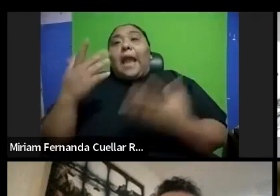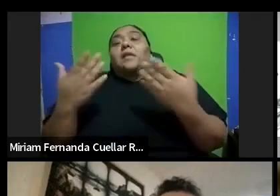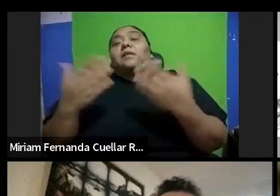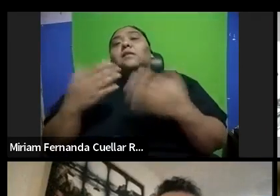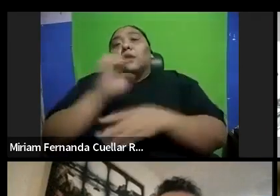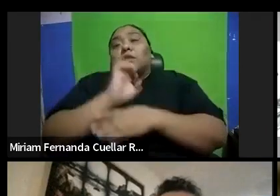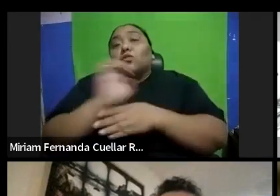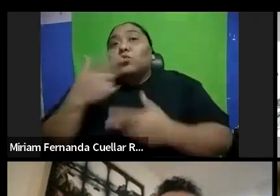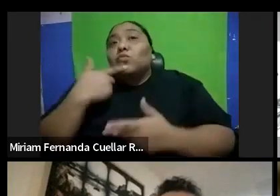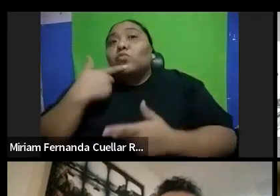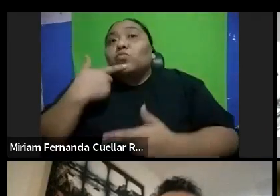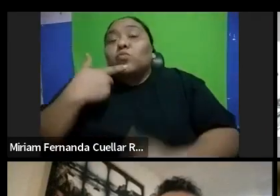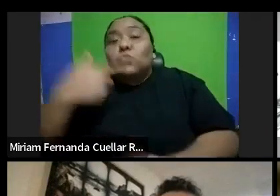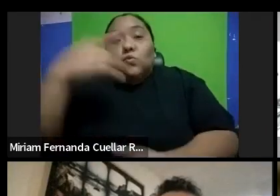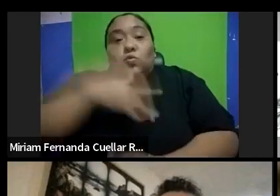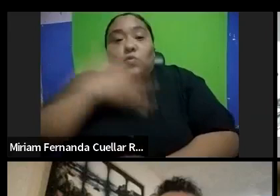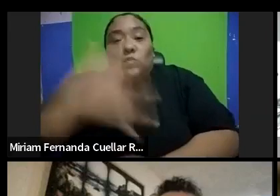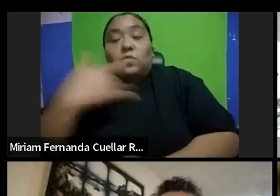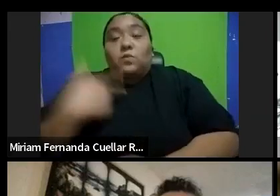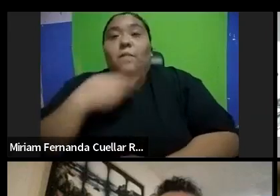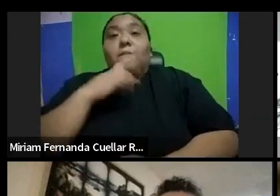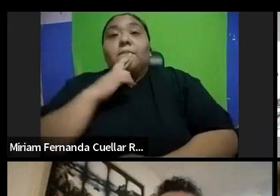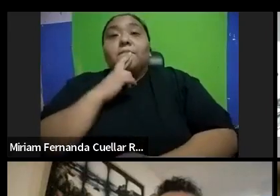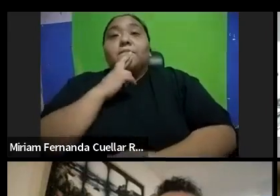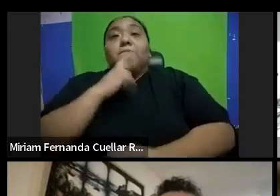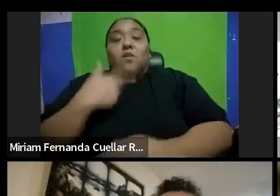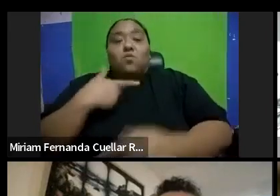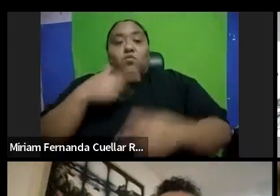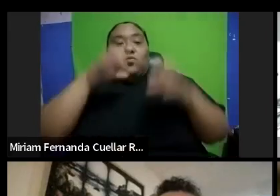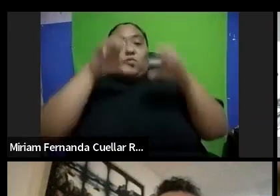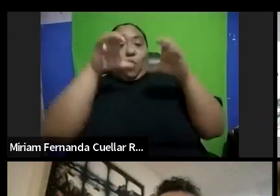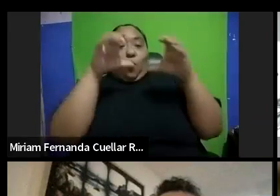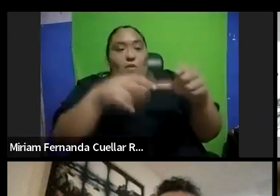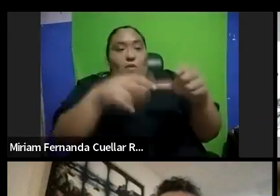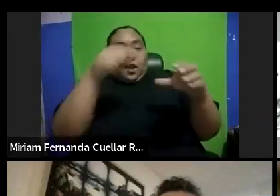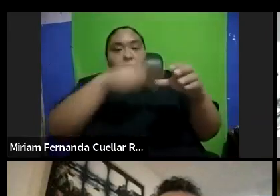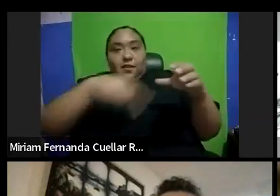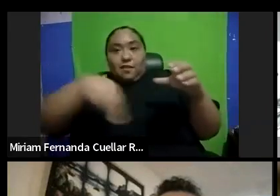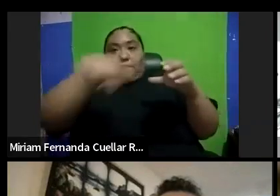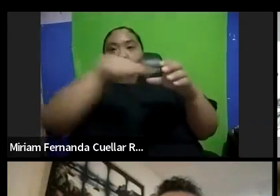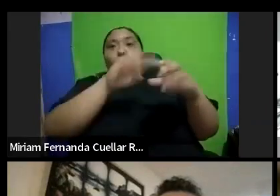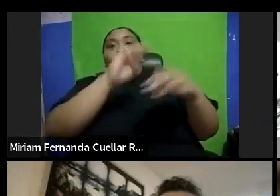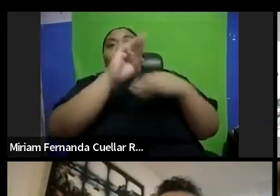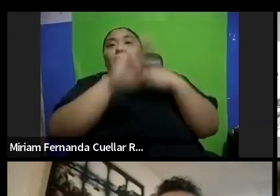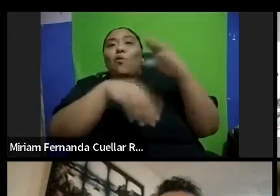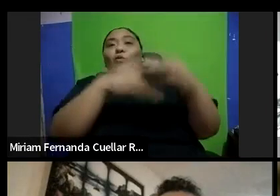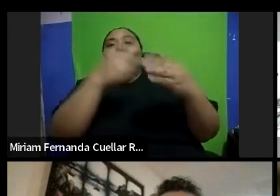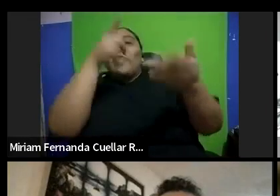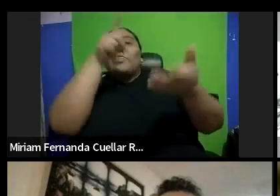que como comunidad construyera su conocimiento conocimiento y conocimiento y construyeran su su mundo sus